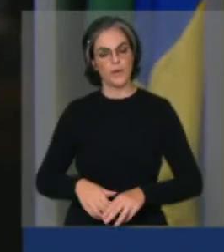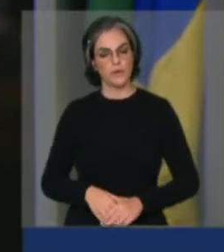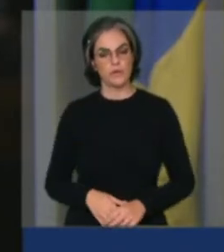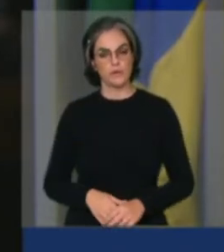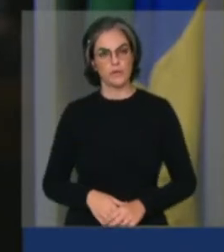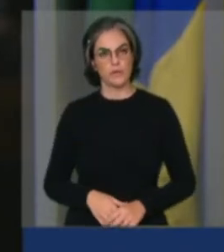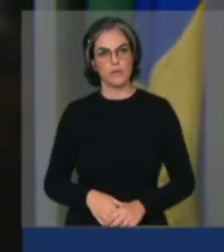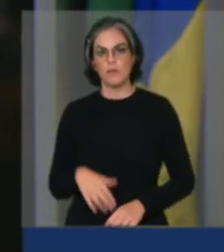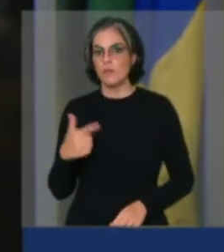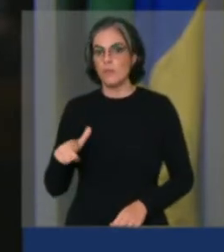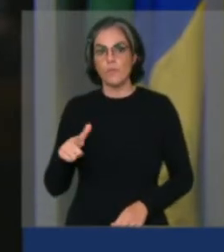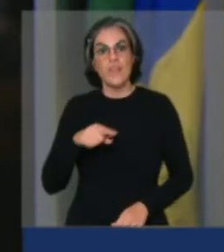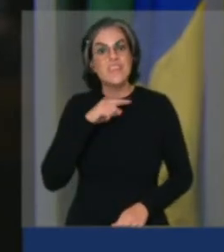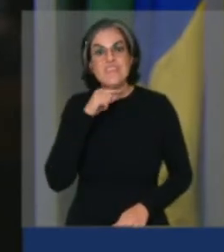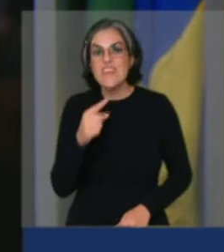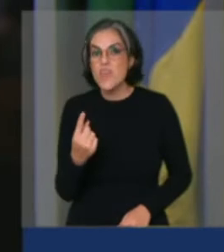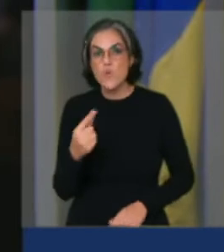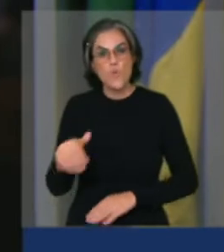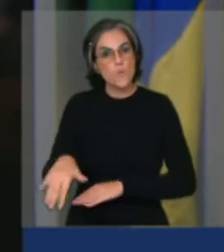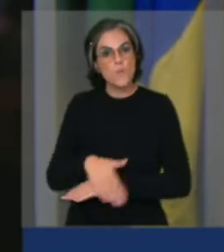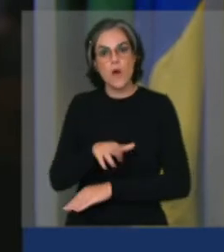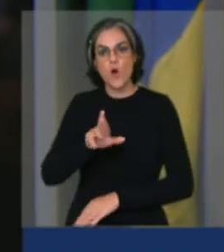UMA RODOVIA FEDERAL QUE CRUZA O MARANHÃO QUE ESTEJA, PELO